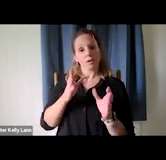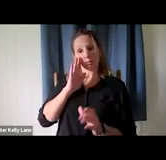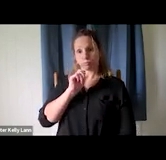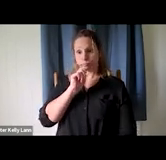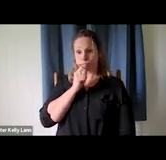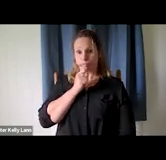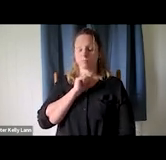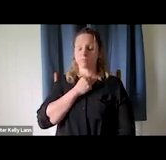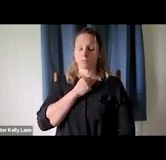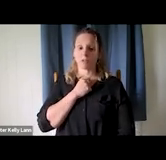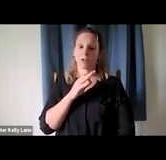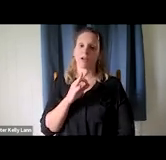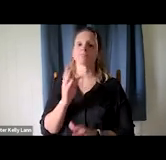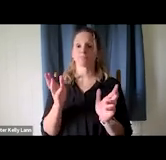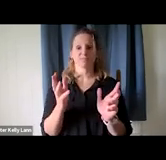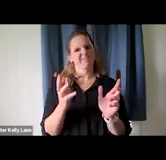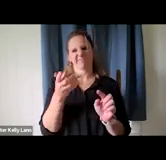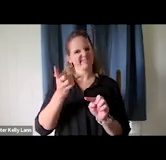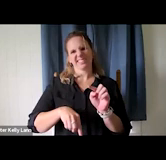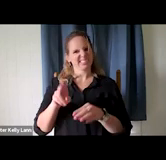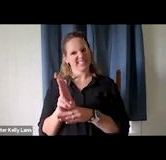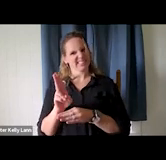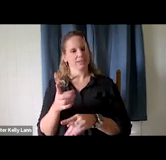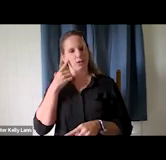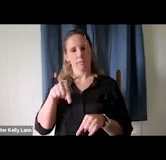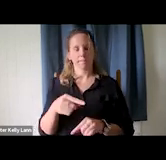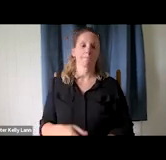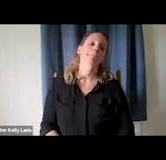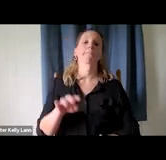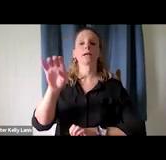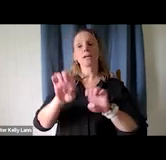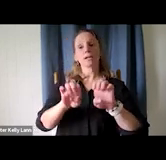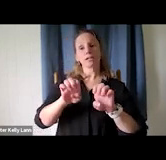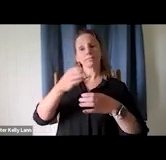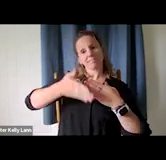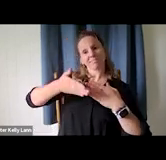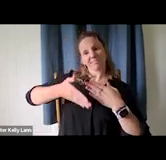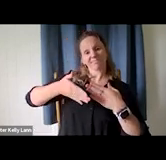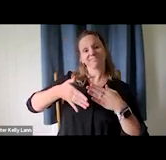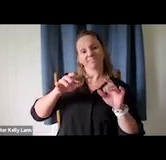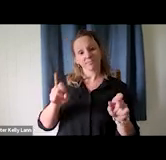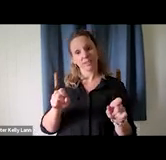y la función de chat estará desactivada. Al final habrá una evaluación. El navegador los redirigirá